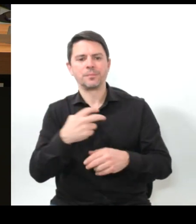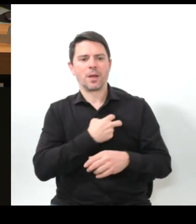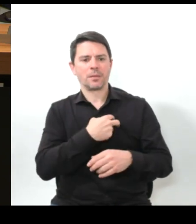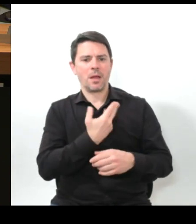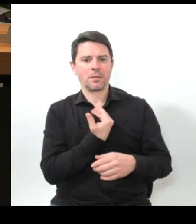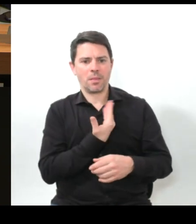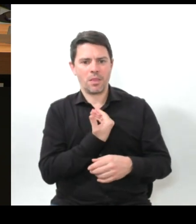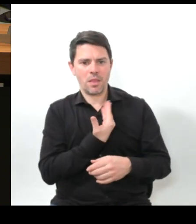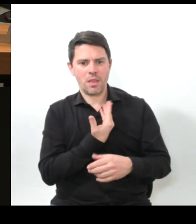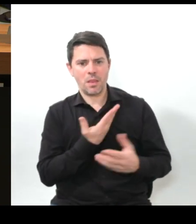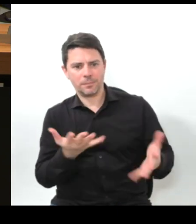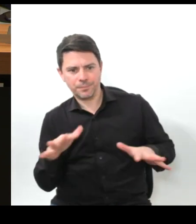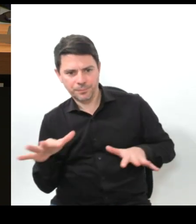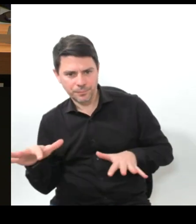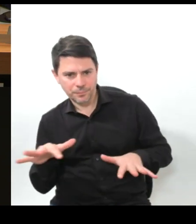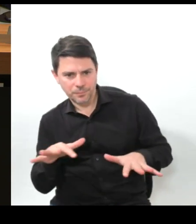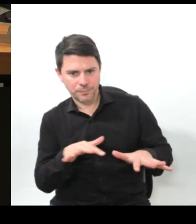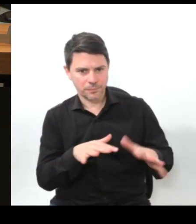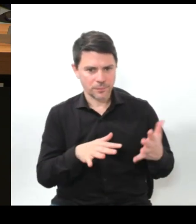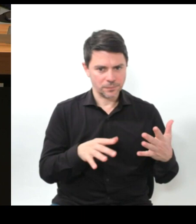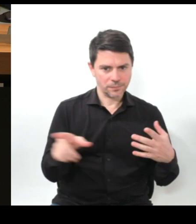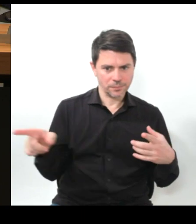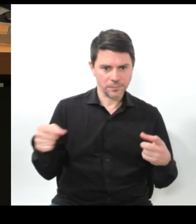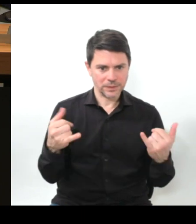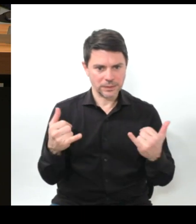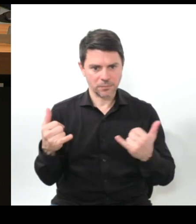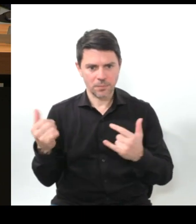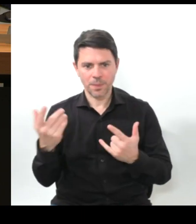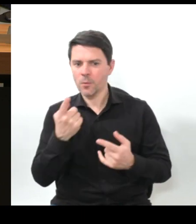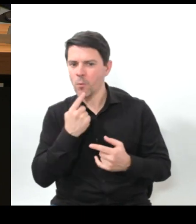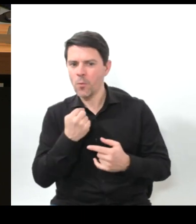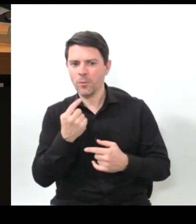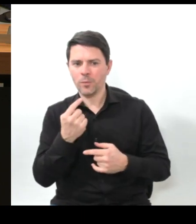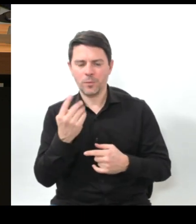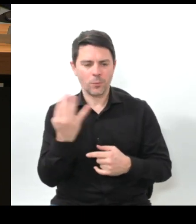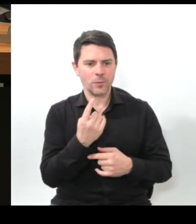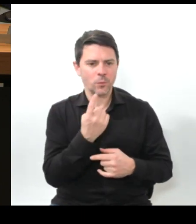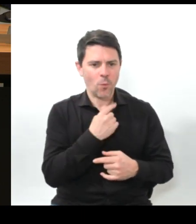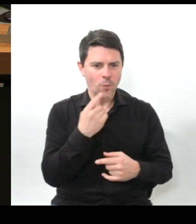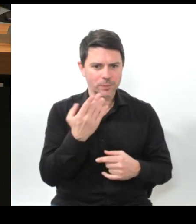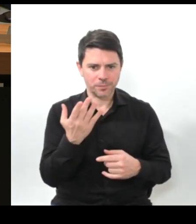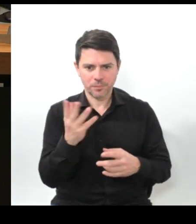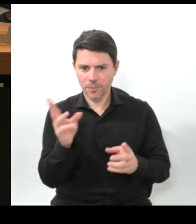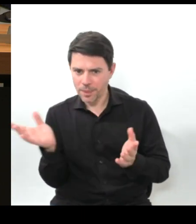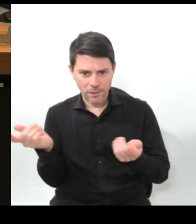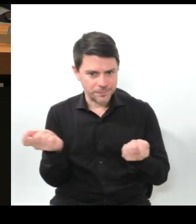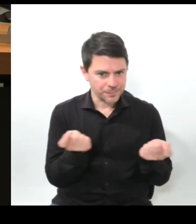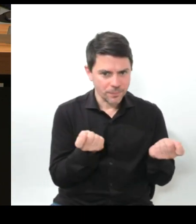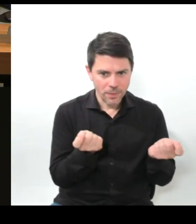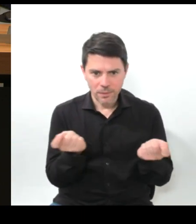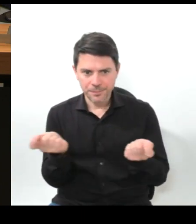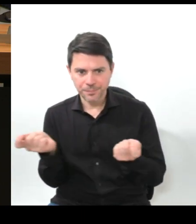Kraft zu Recht gesagt hat. Man fängt viel zu spät an zu planen und verstrickt sich dann, und wenn man dann doch etwas zu schnell macht,